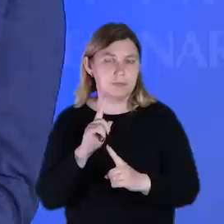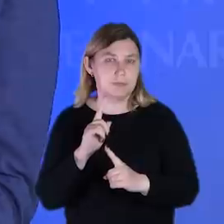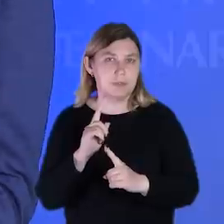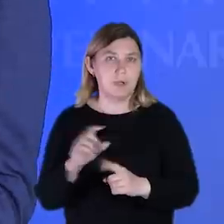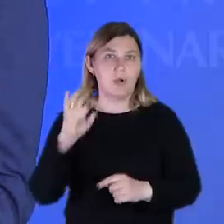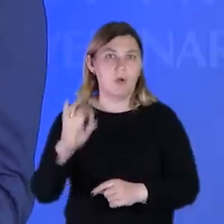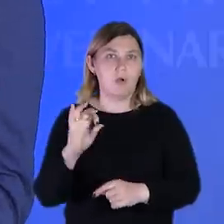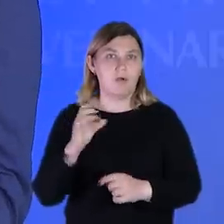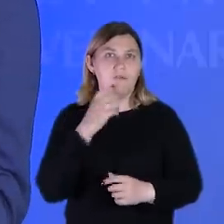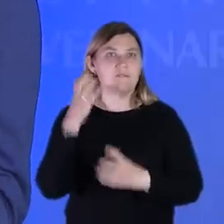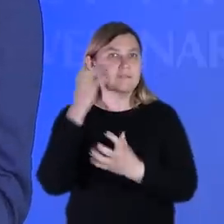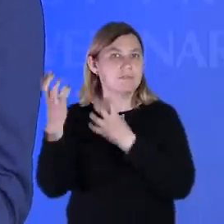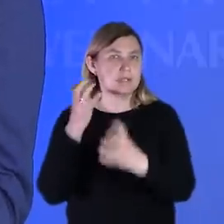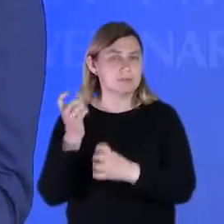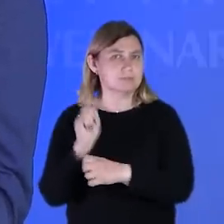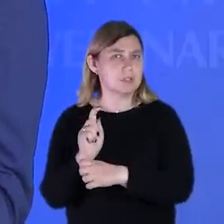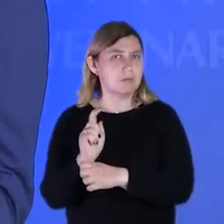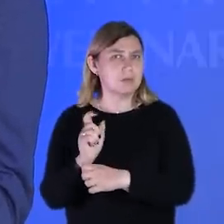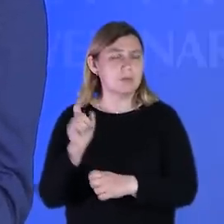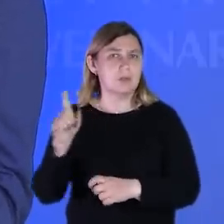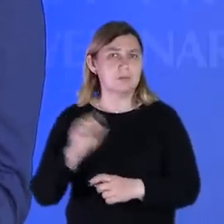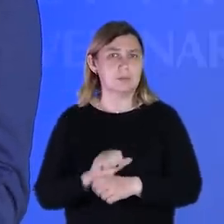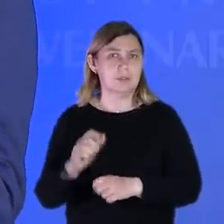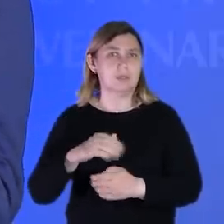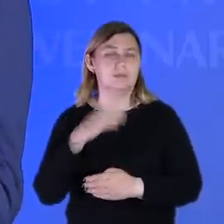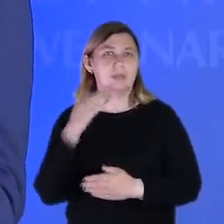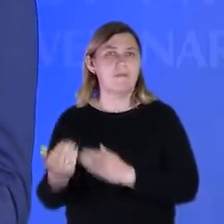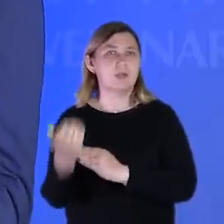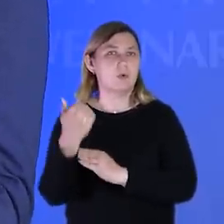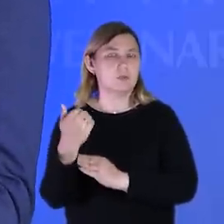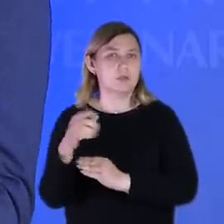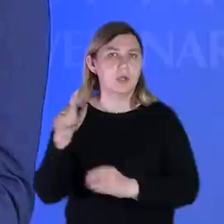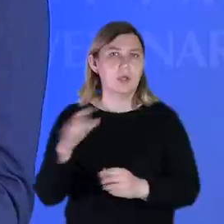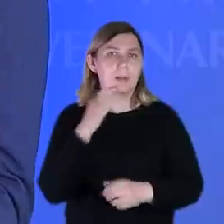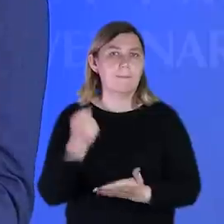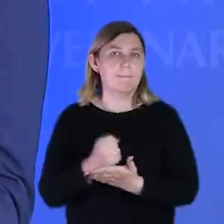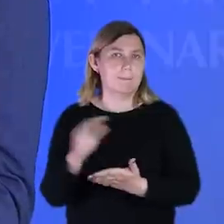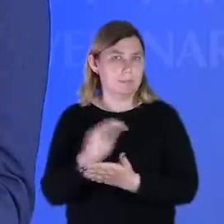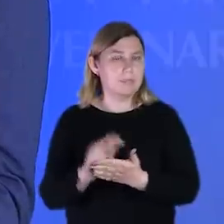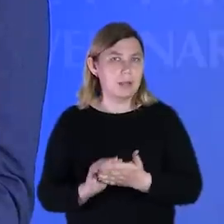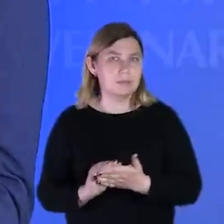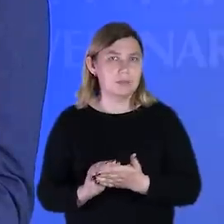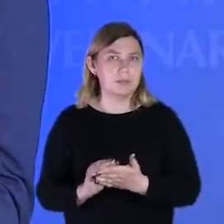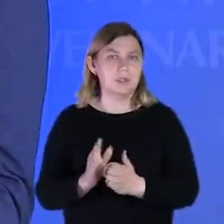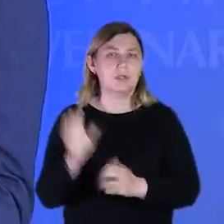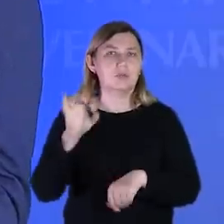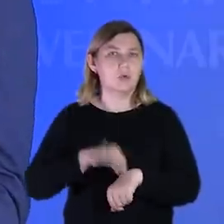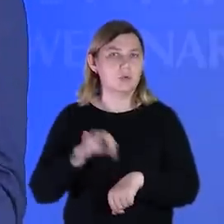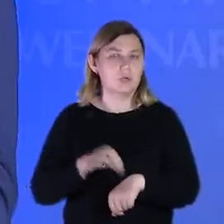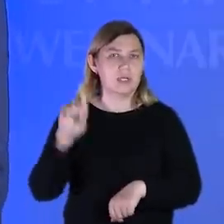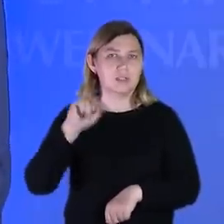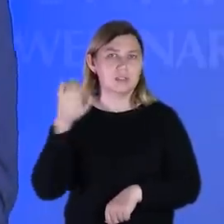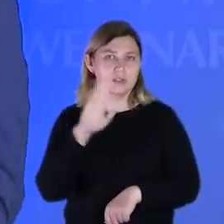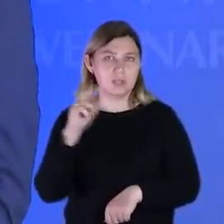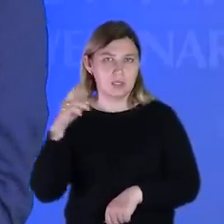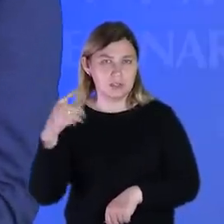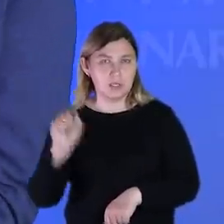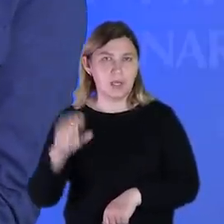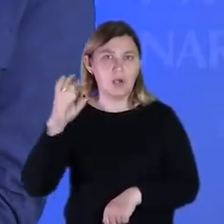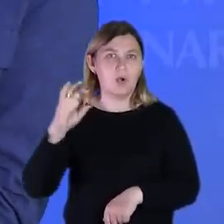o kontrwywiadzie, wywiadzie kresowym, w oparciu o pracę pana dr. Ryszarda Oleszkowicza.